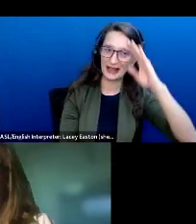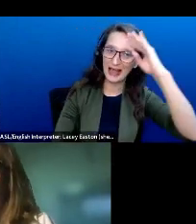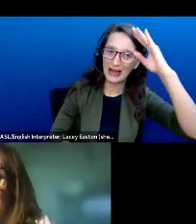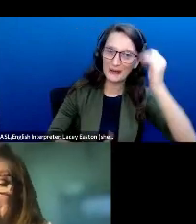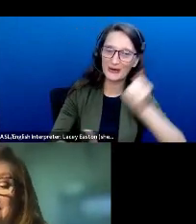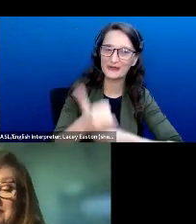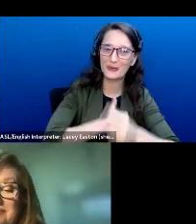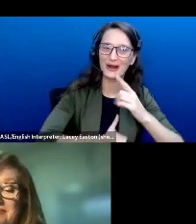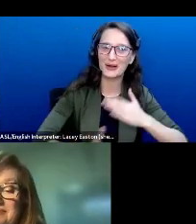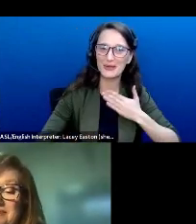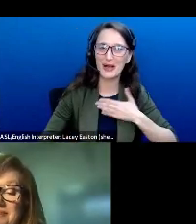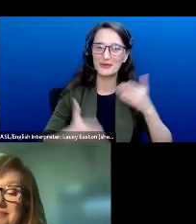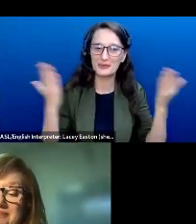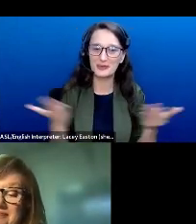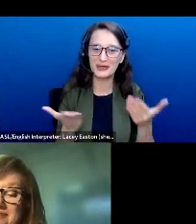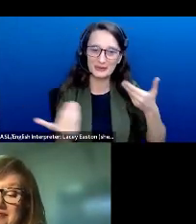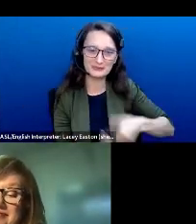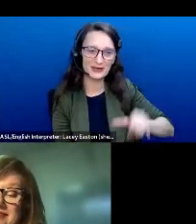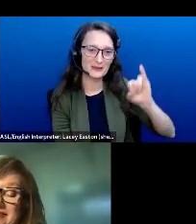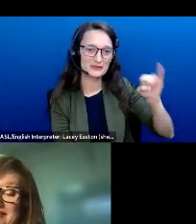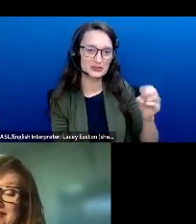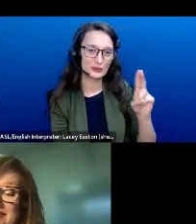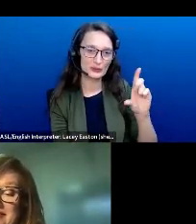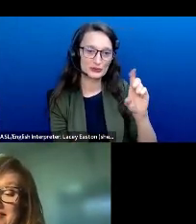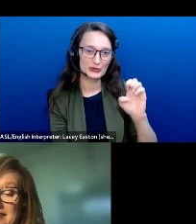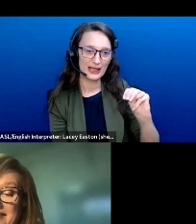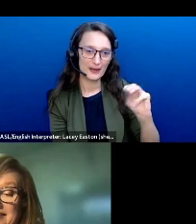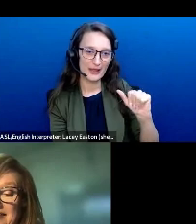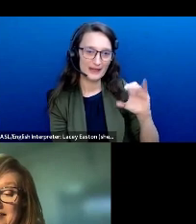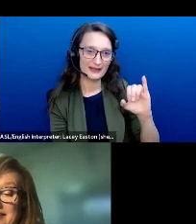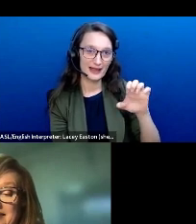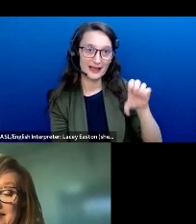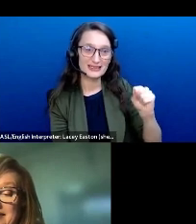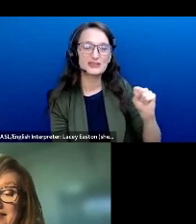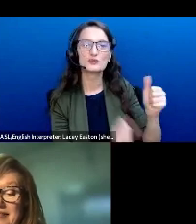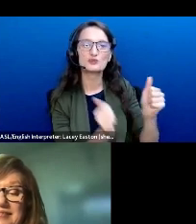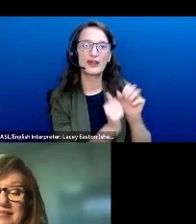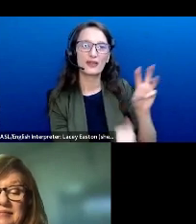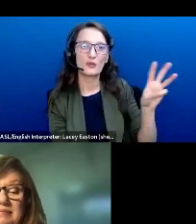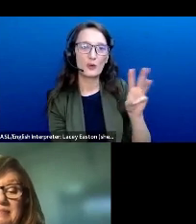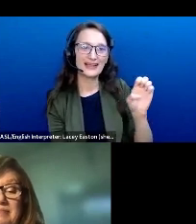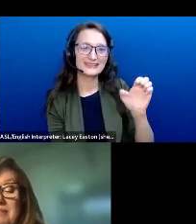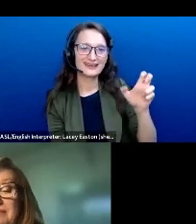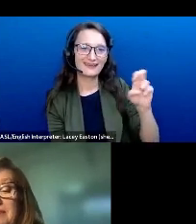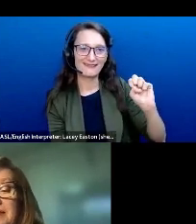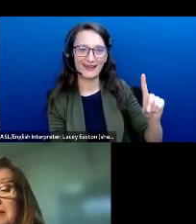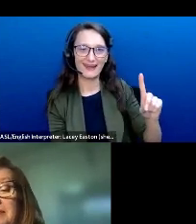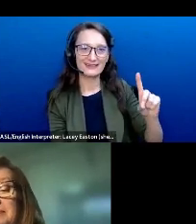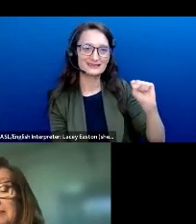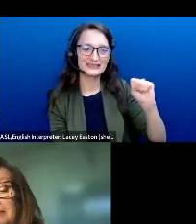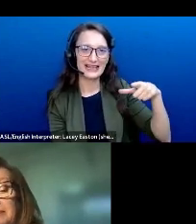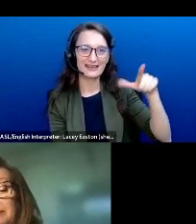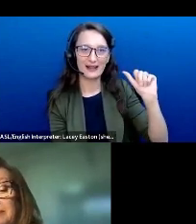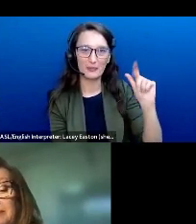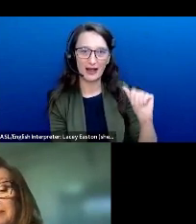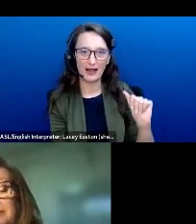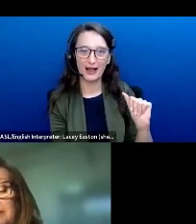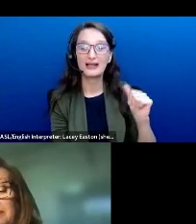Mi nombre es Julie Macias y estoy con West End SELPA. Hoy cubriremos la segunda parte de la